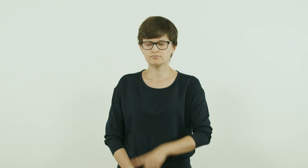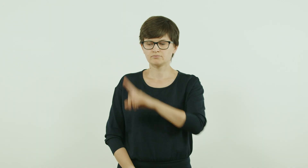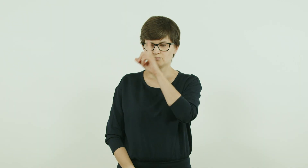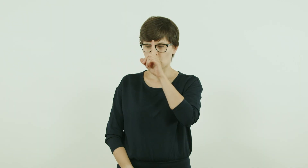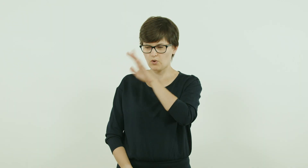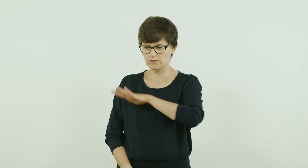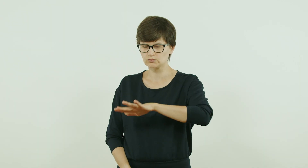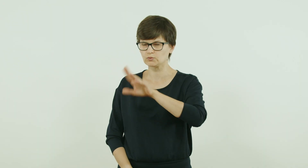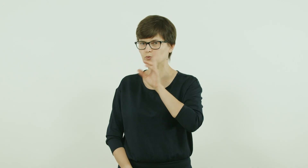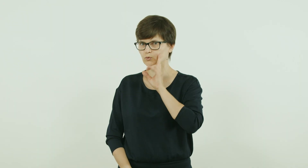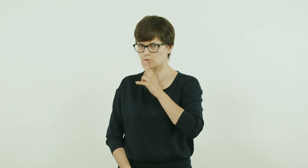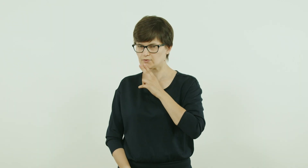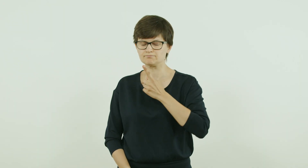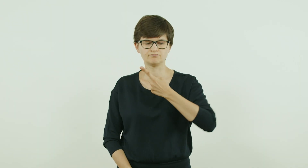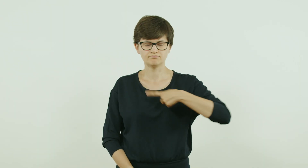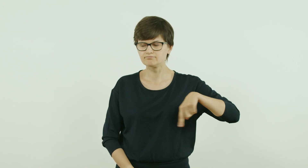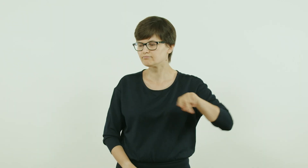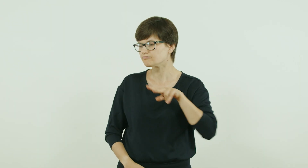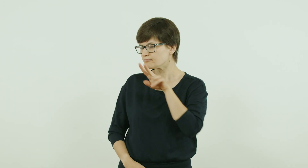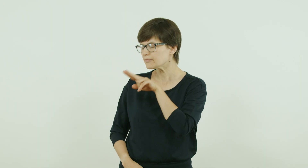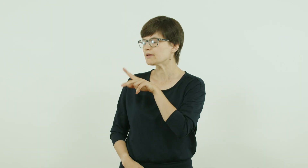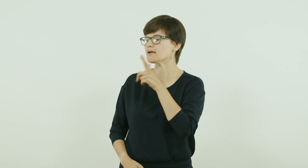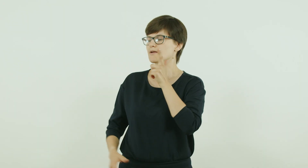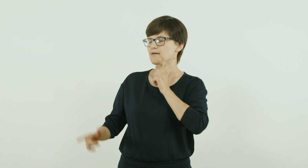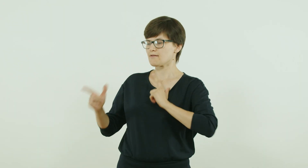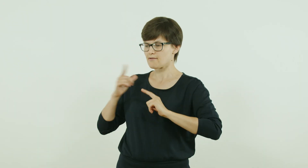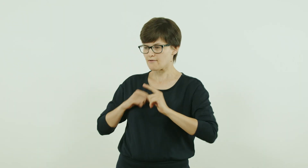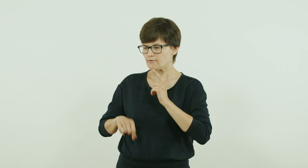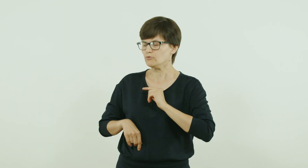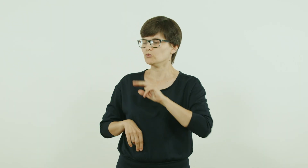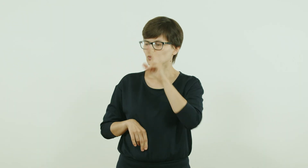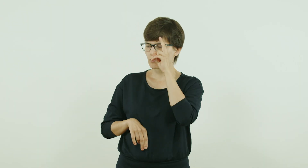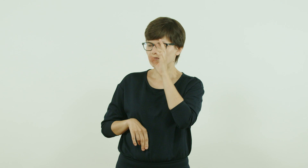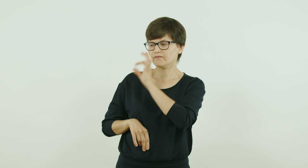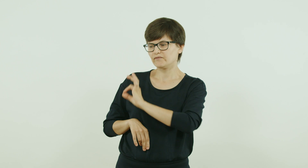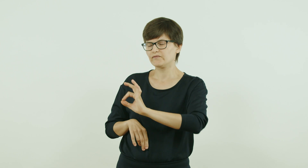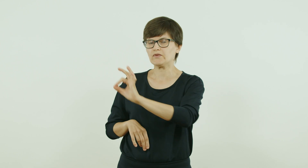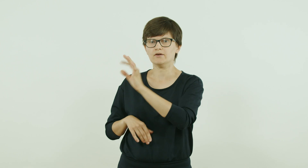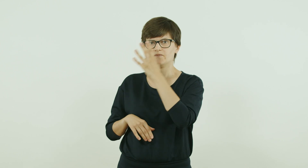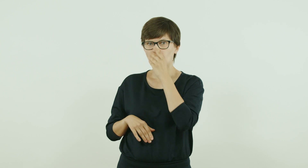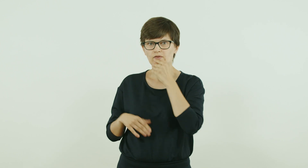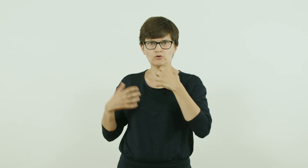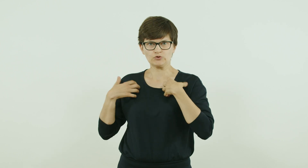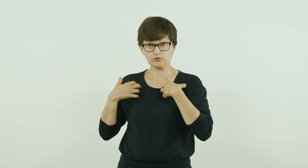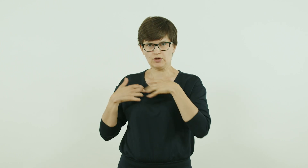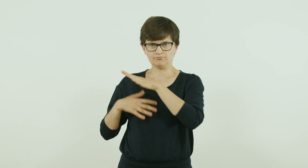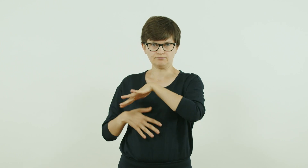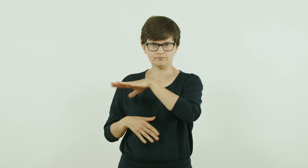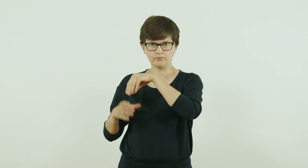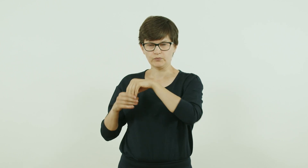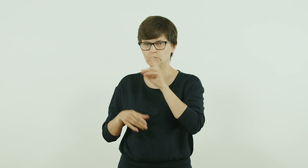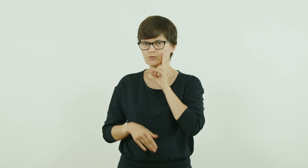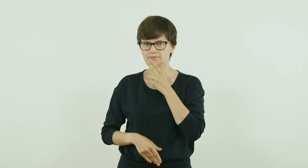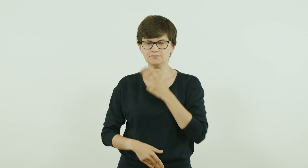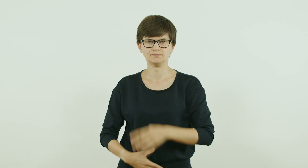Aby zwiększyć świadomość i zrozumienie w społeczeństwie.